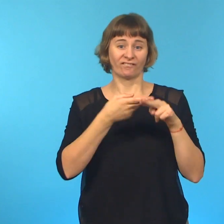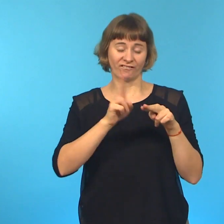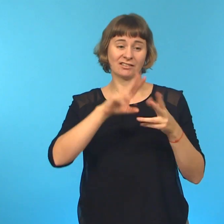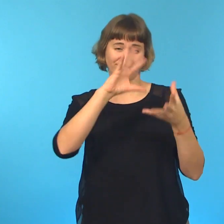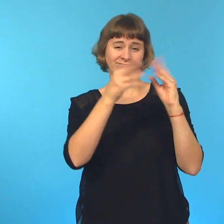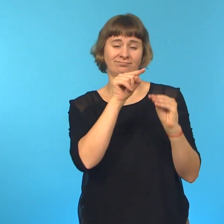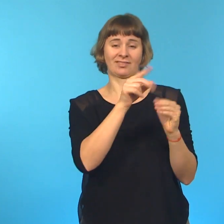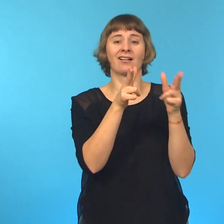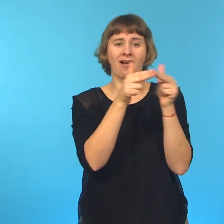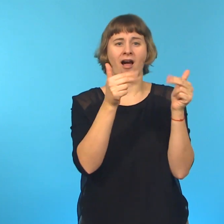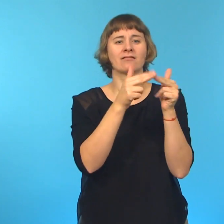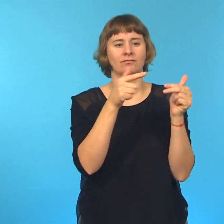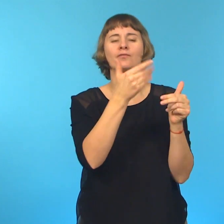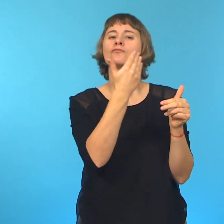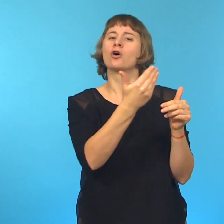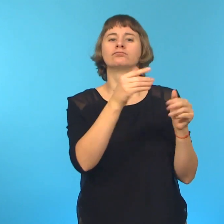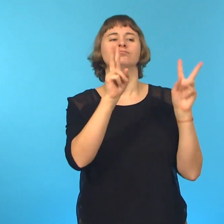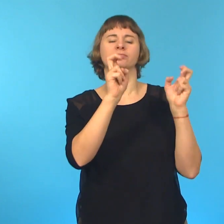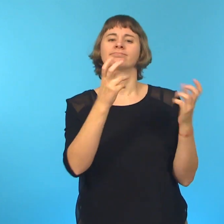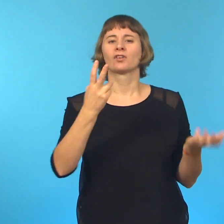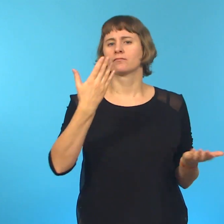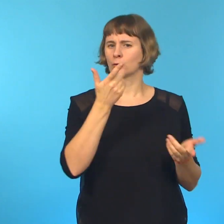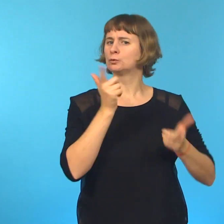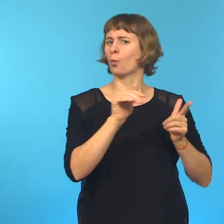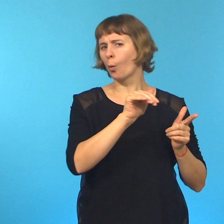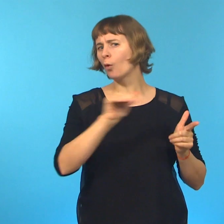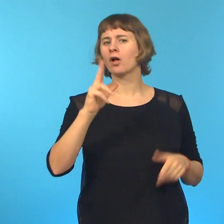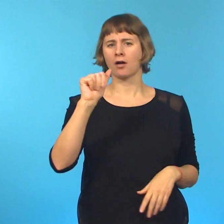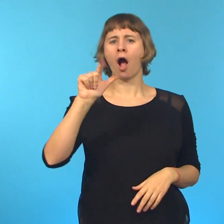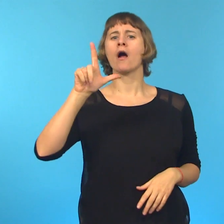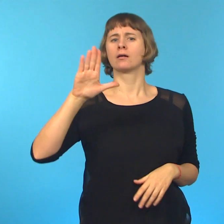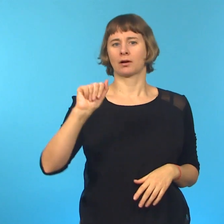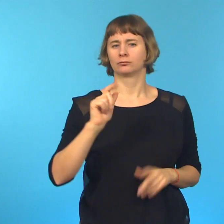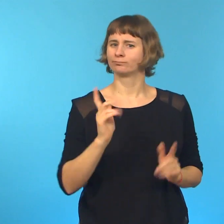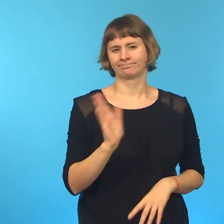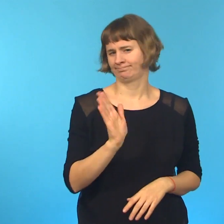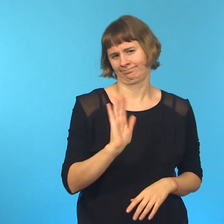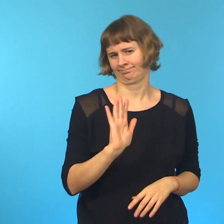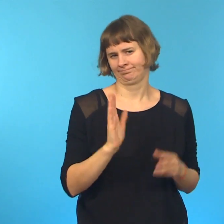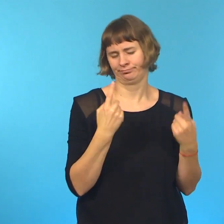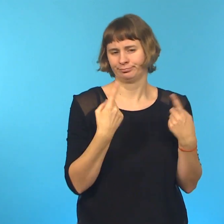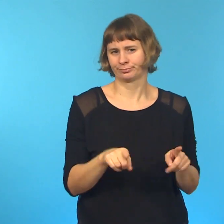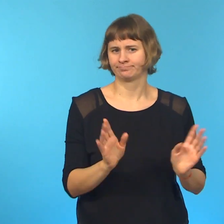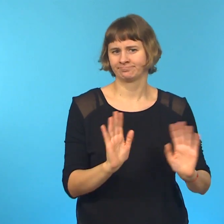Iš esmės kalkinės kalbos net negalima vadinti kalba.